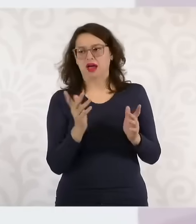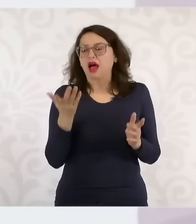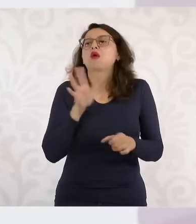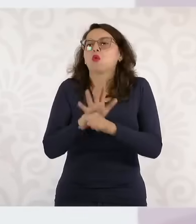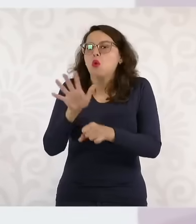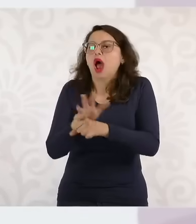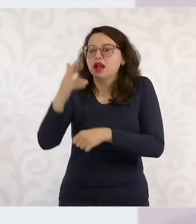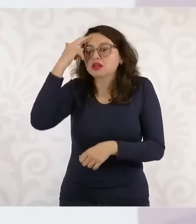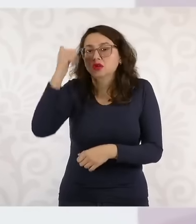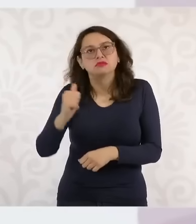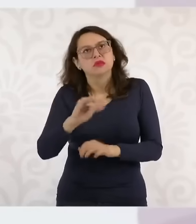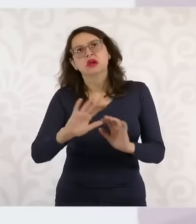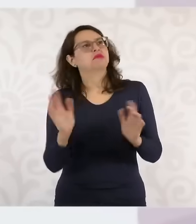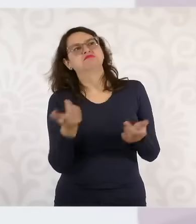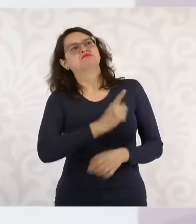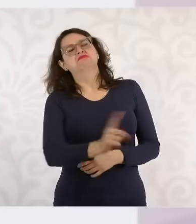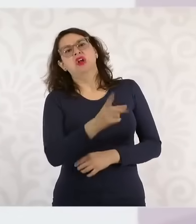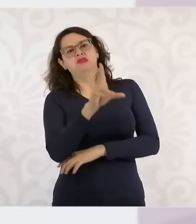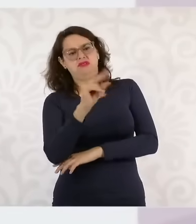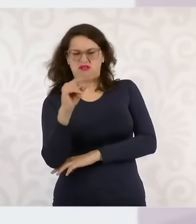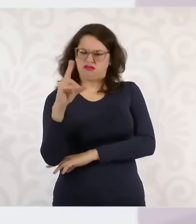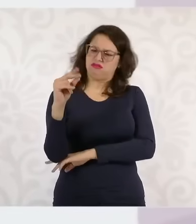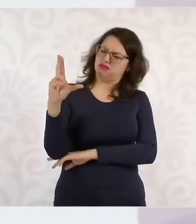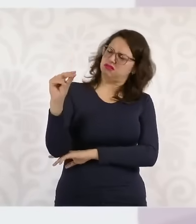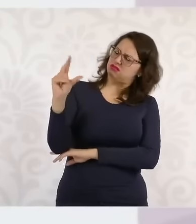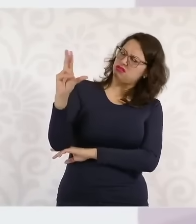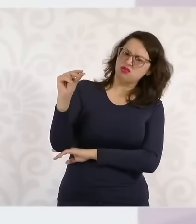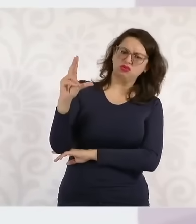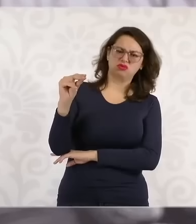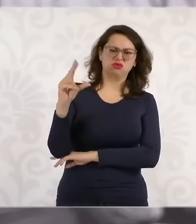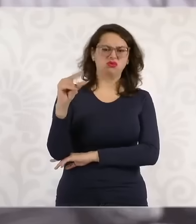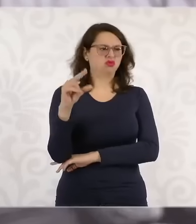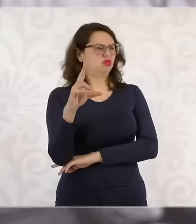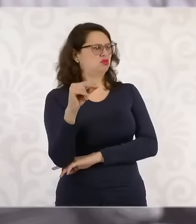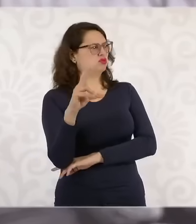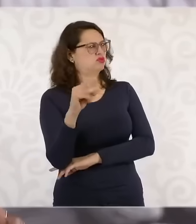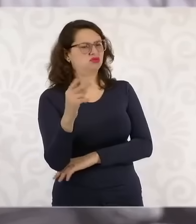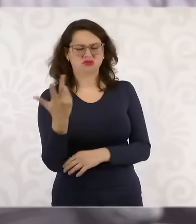pero no porque nosotros lo digamos, sino porque ya en la Cámara de Diputados levantaron esa